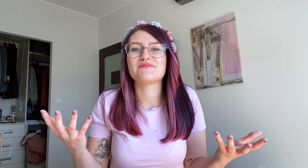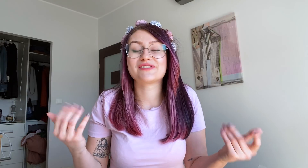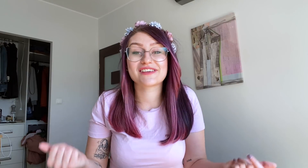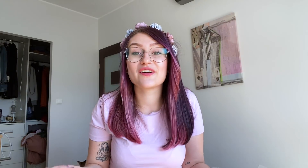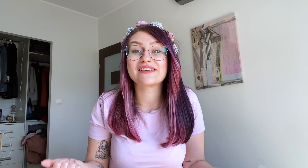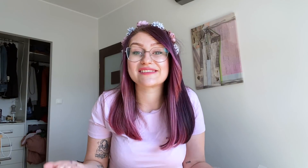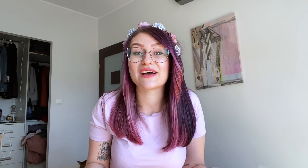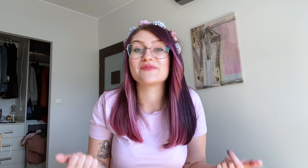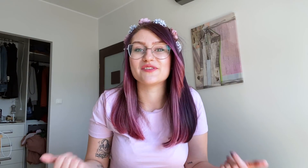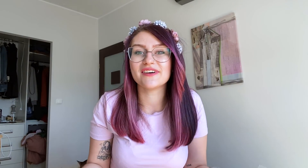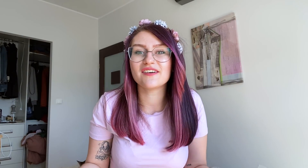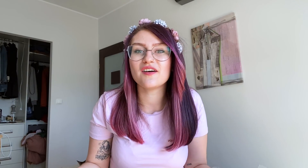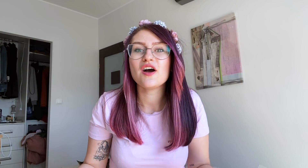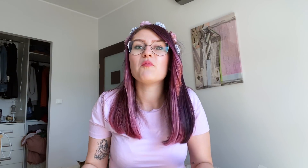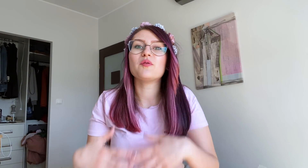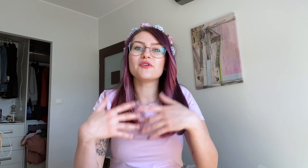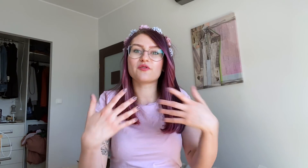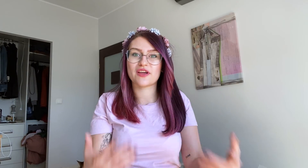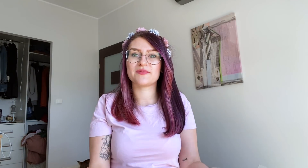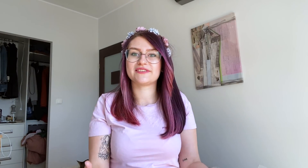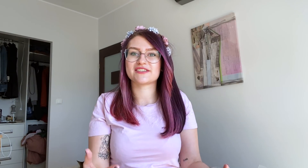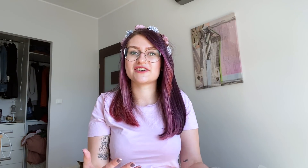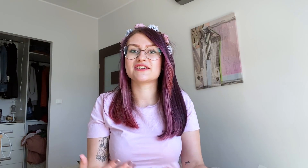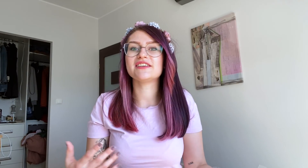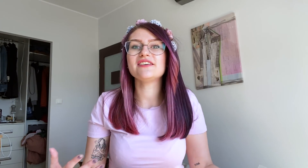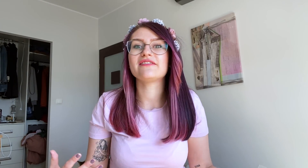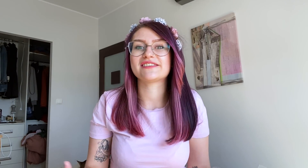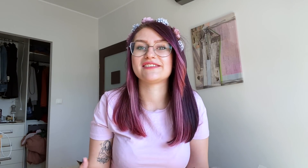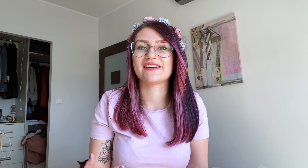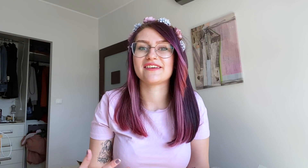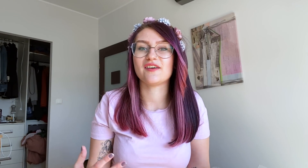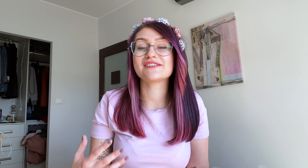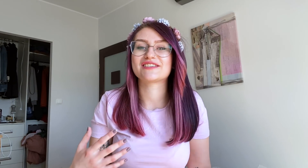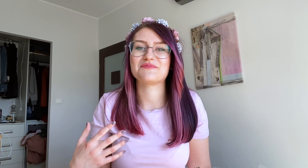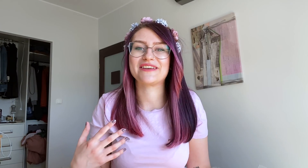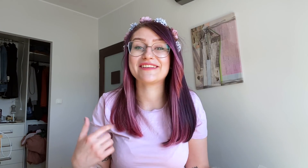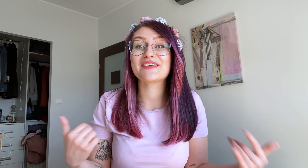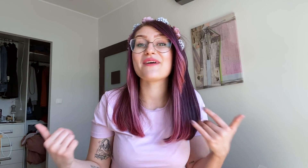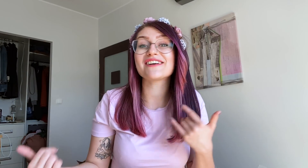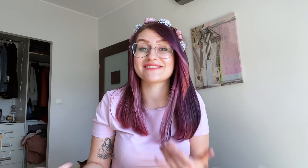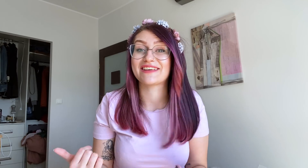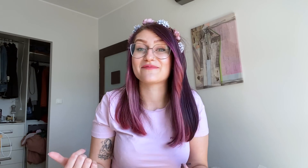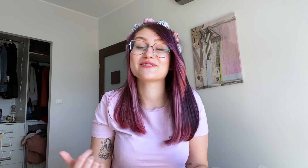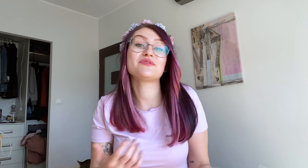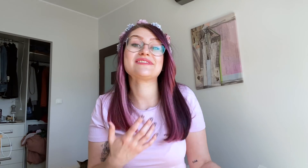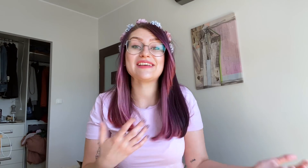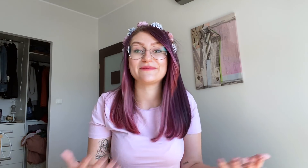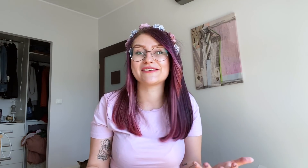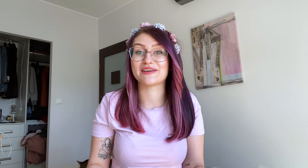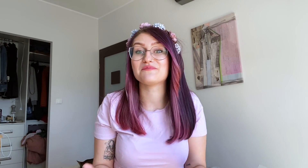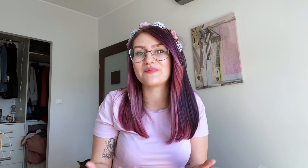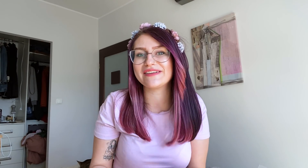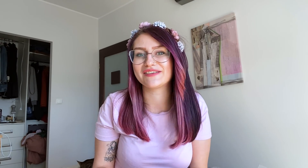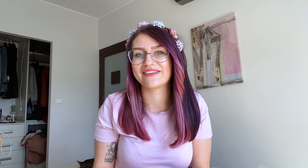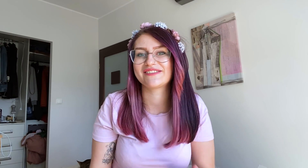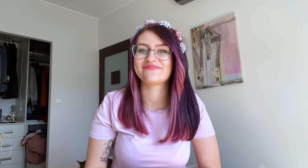polskiego języka migowego. Publikujemy te rzeczy i właśnie oznaczymy je takim hasztagiem, żeby wzajemnie się mobilizować.